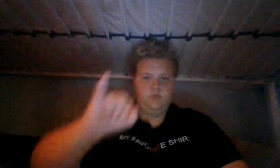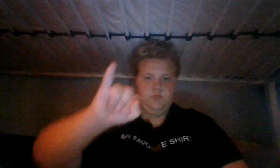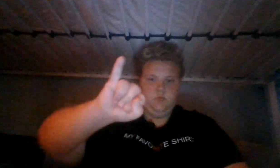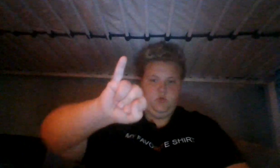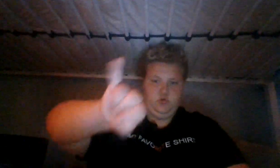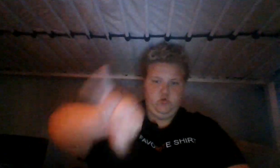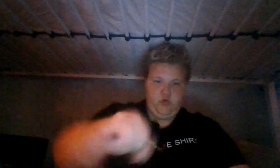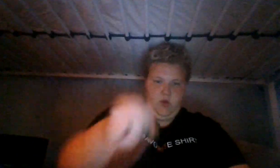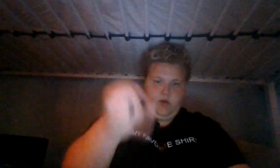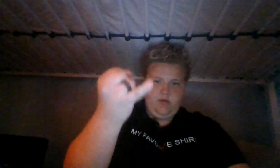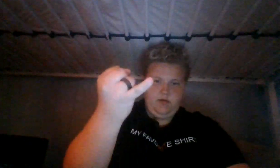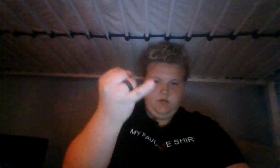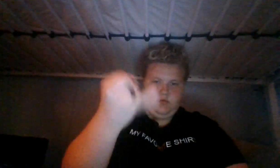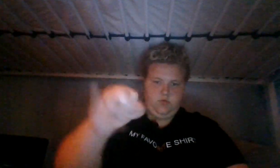J